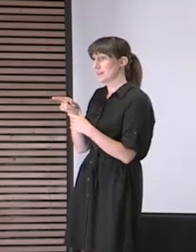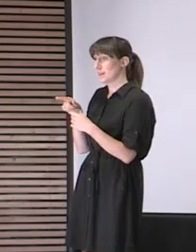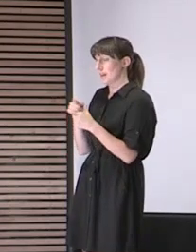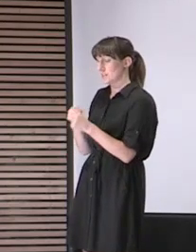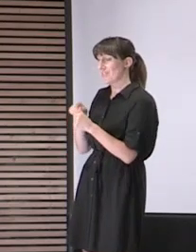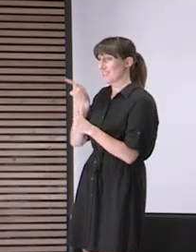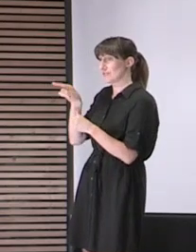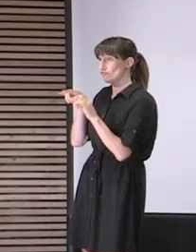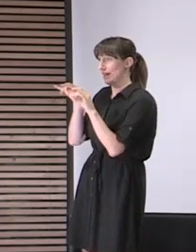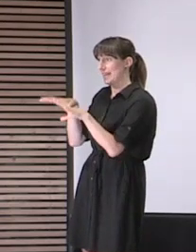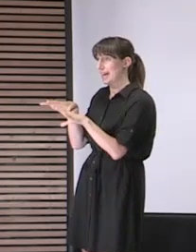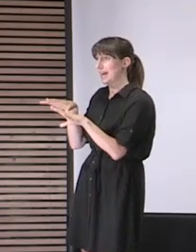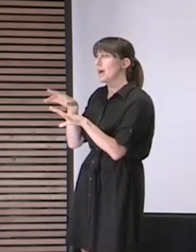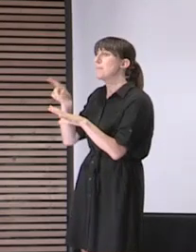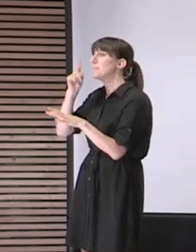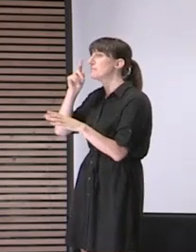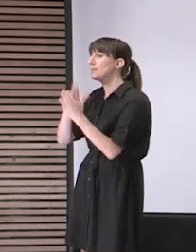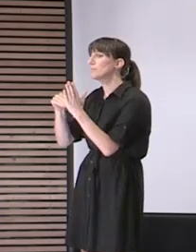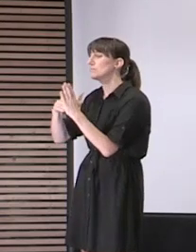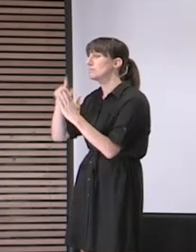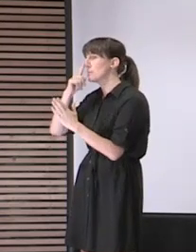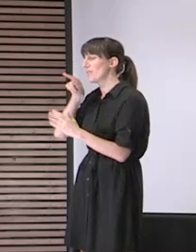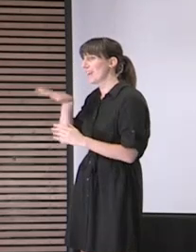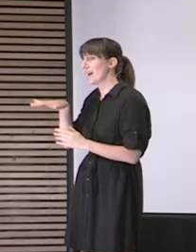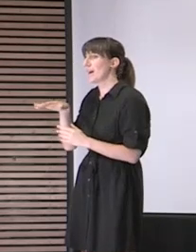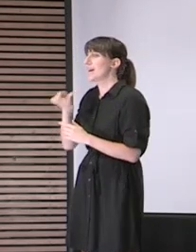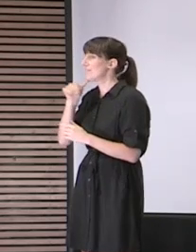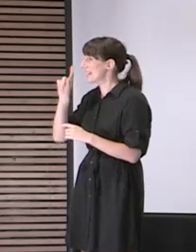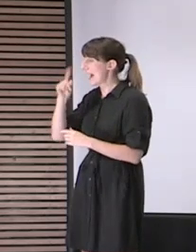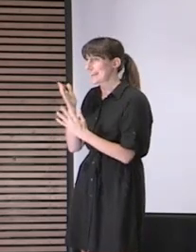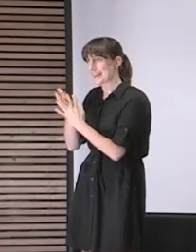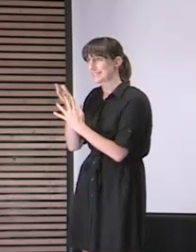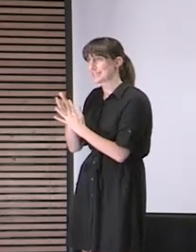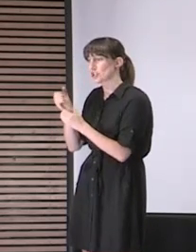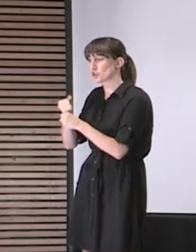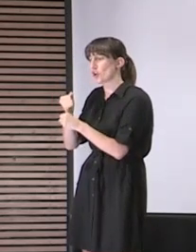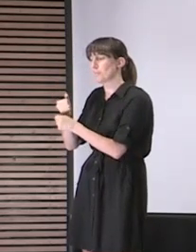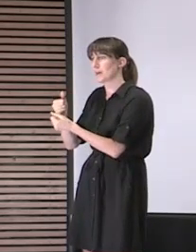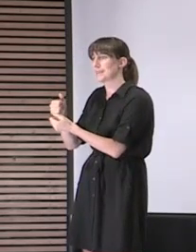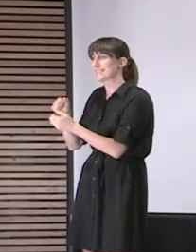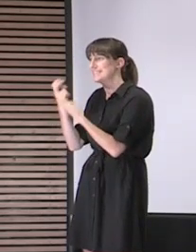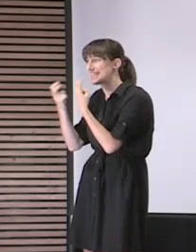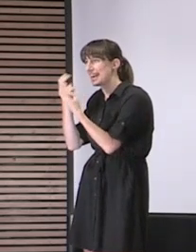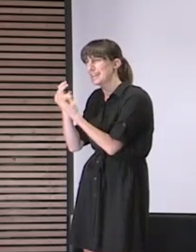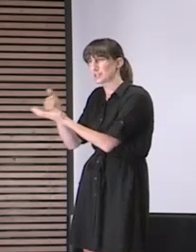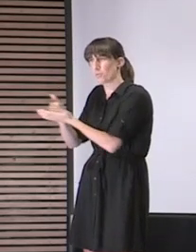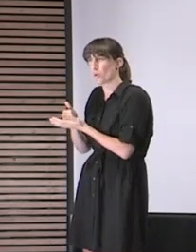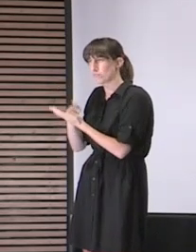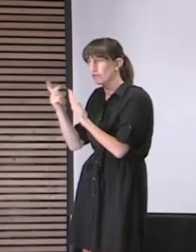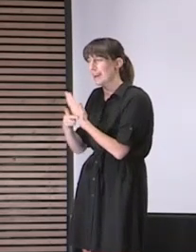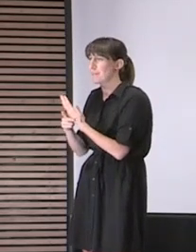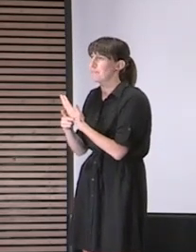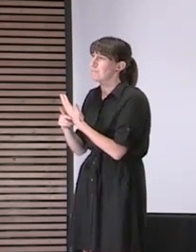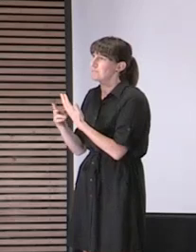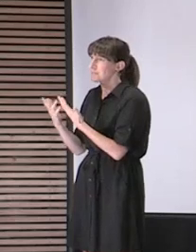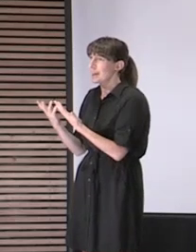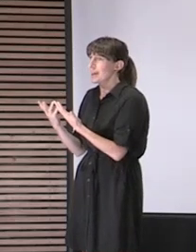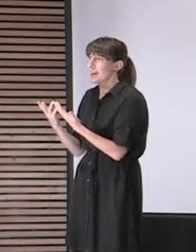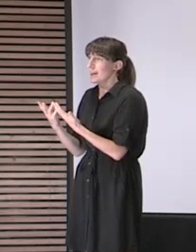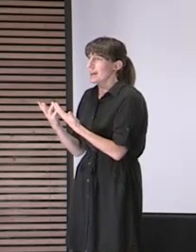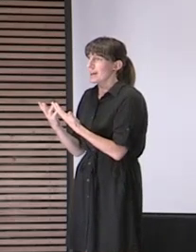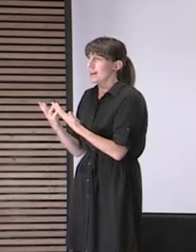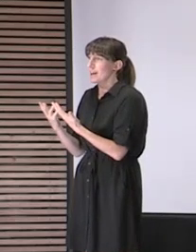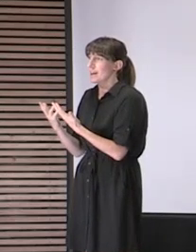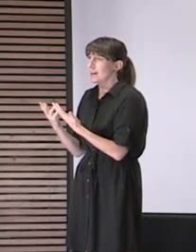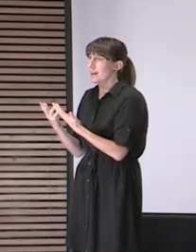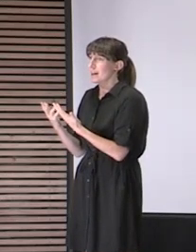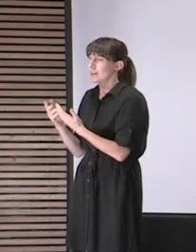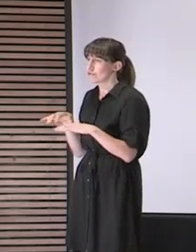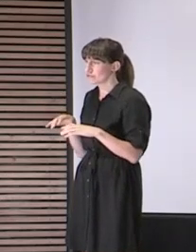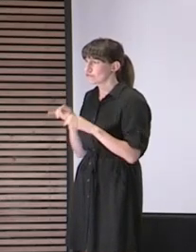Australia? Jacinda Ardern: